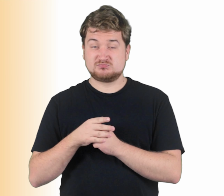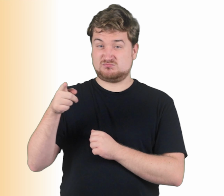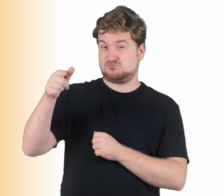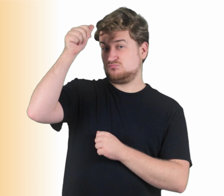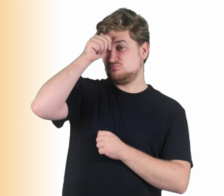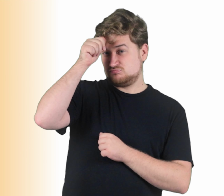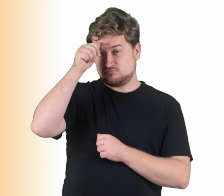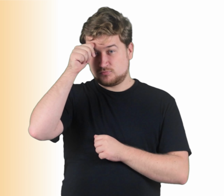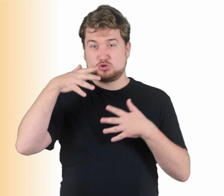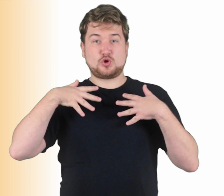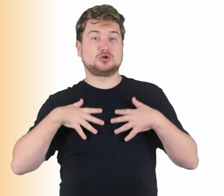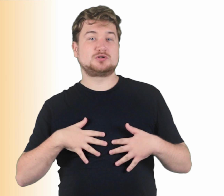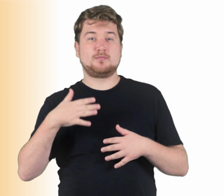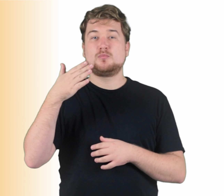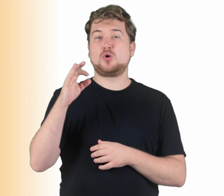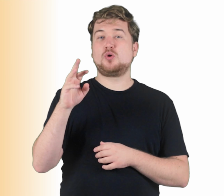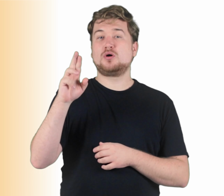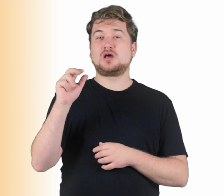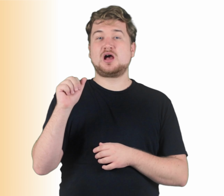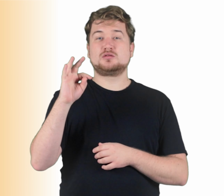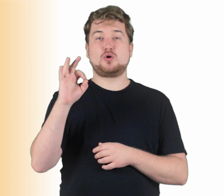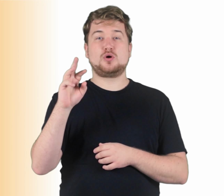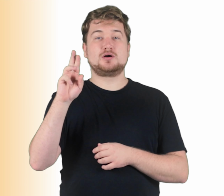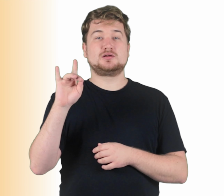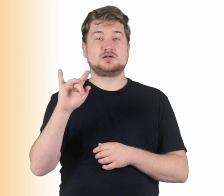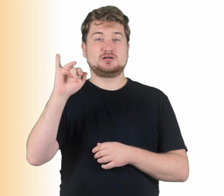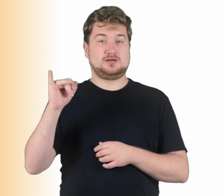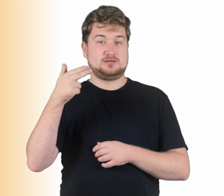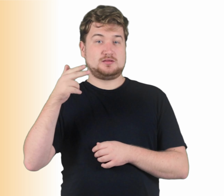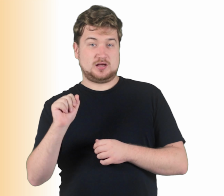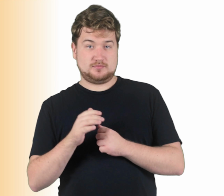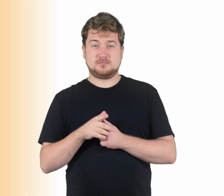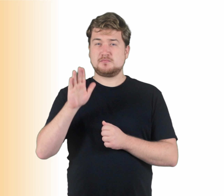To tożsamość moratoryjna.